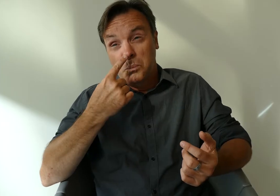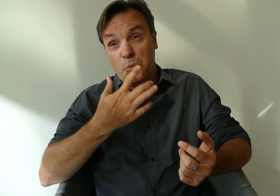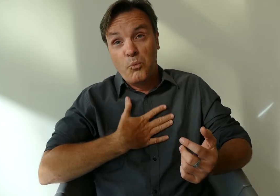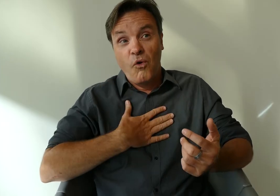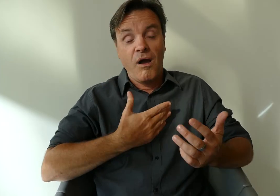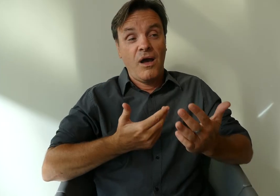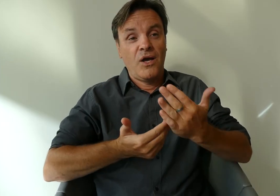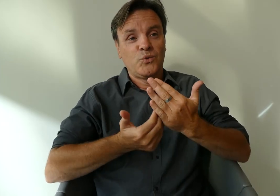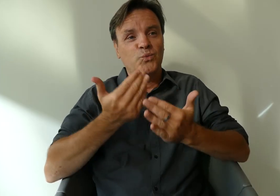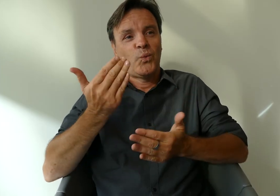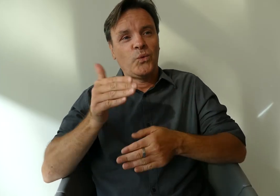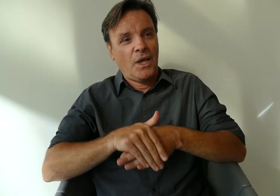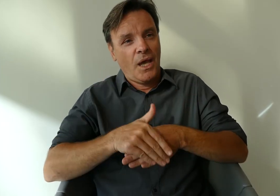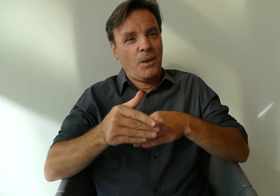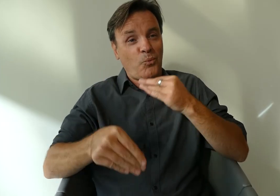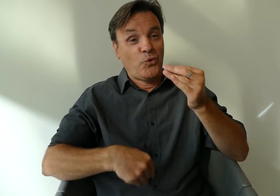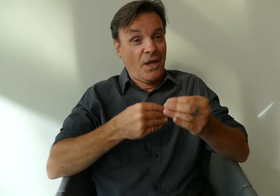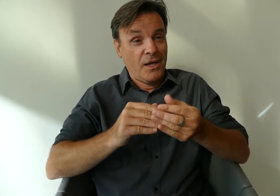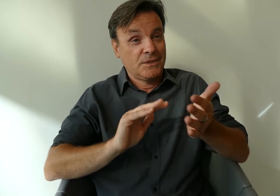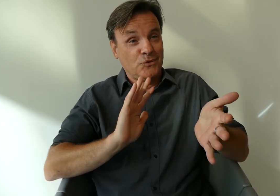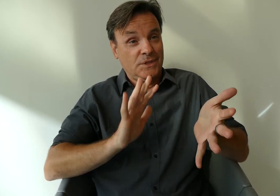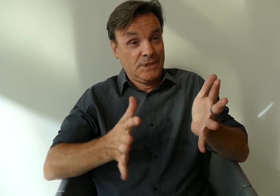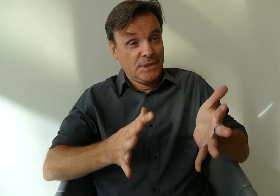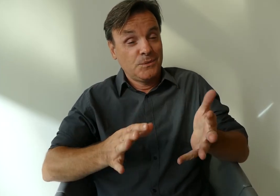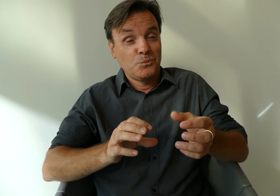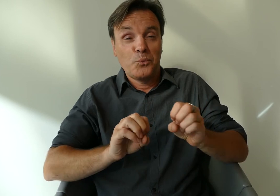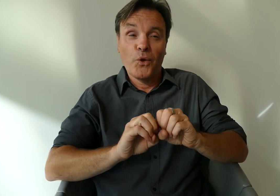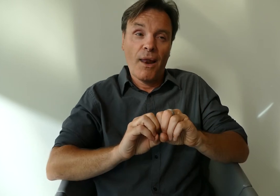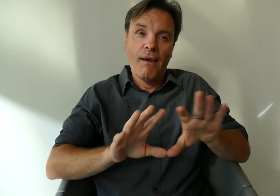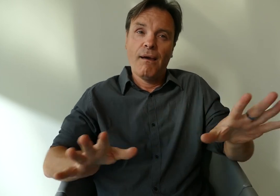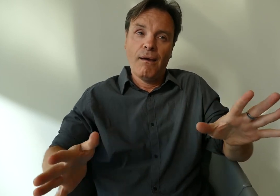Pour moi, la Journée Mondiale de la Langue des Signes est plus claire.